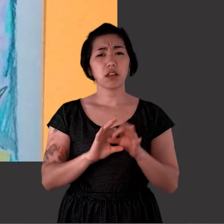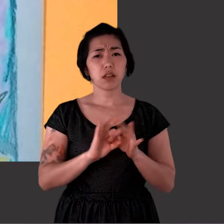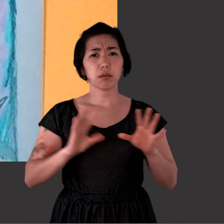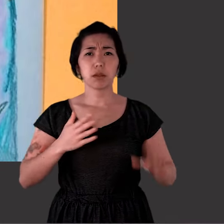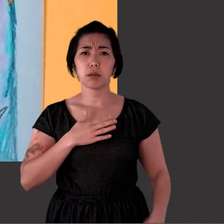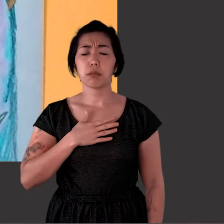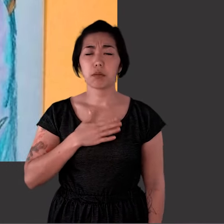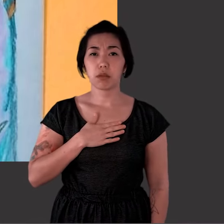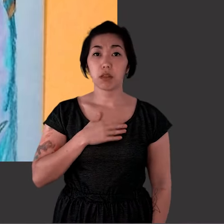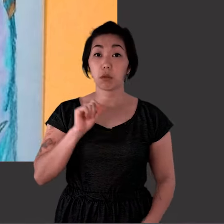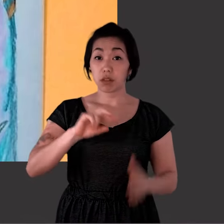O que é pra você?